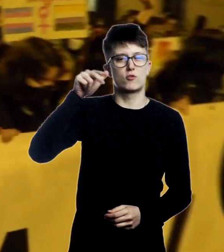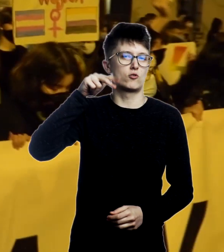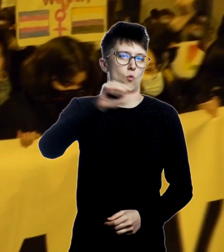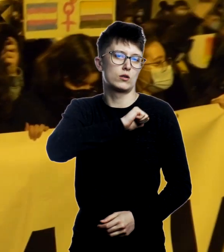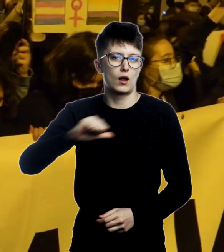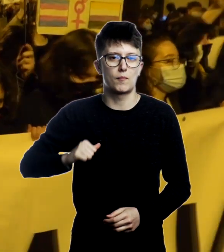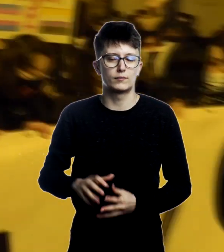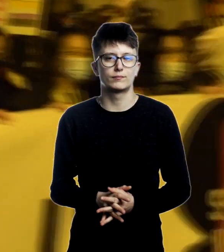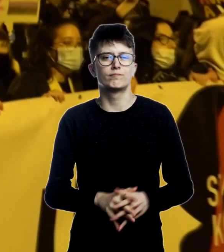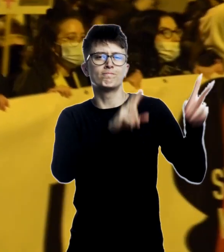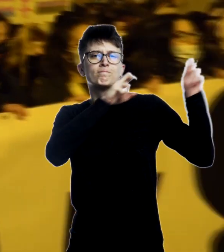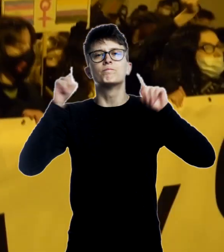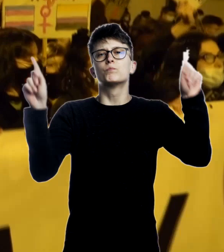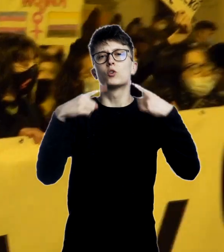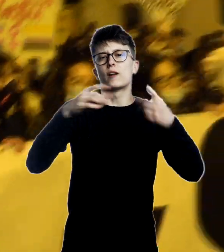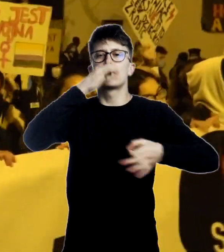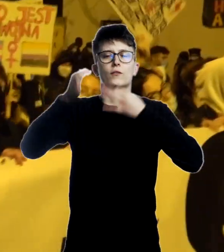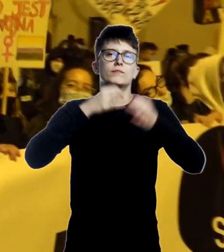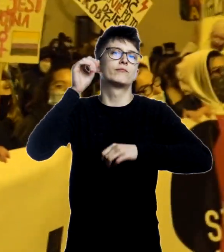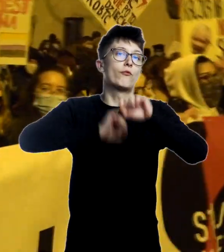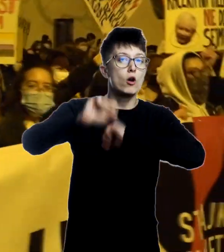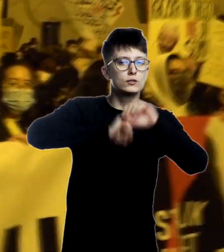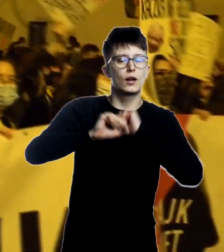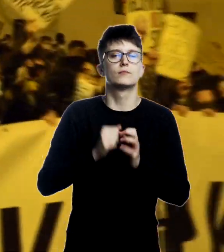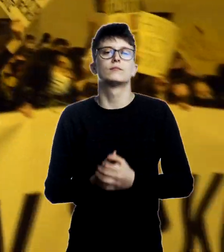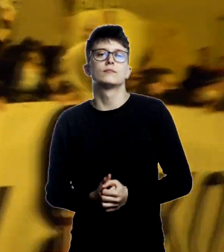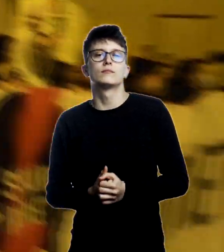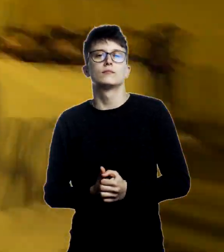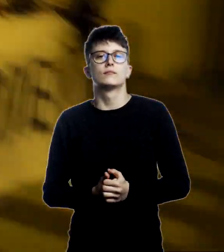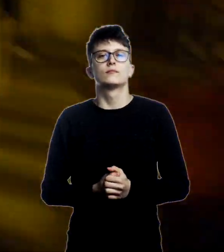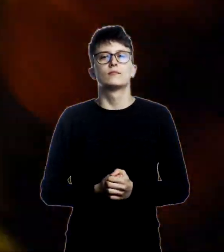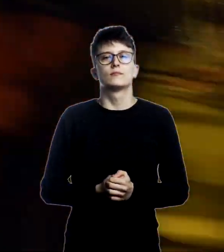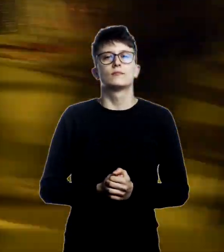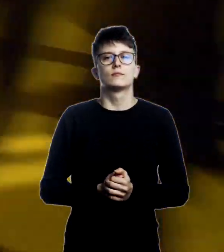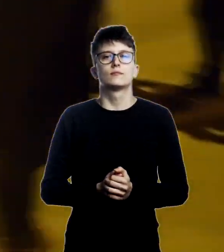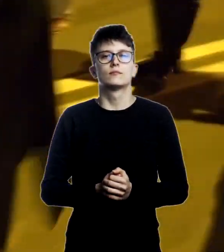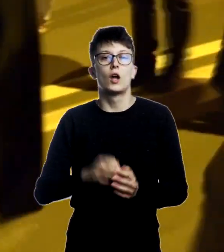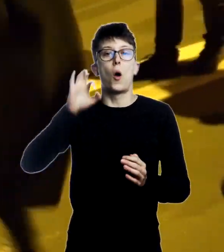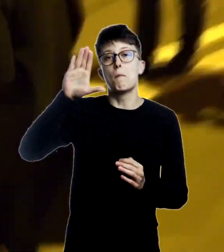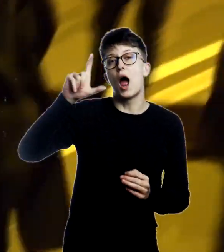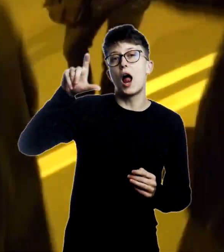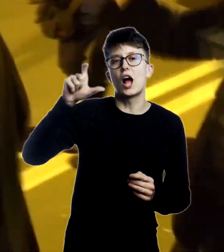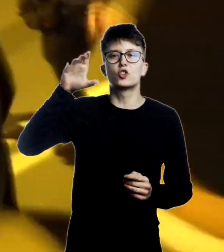[rytmiczna włoska piosenka] tłum śpiewa: - O, bella ciao, bella ciao,